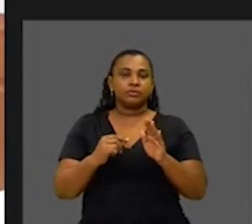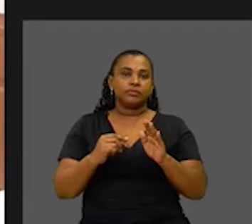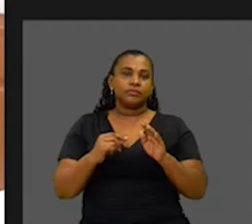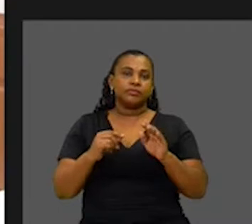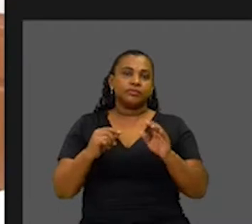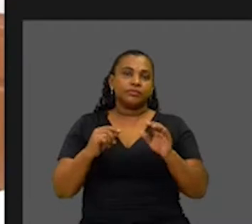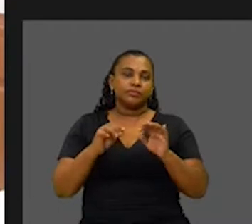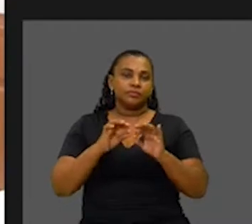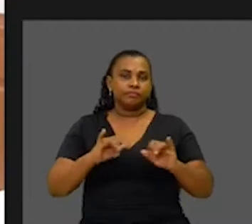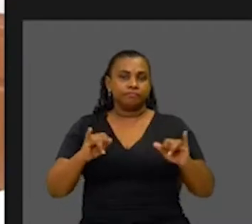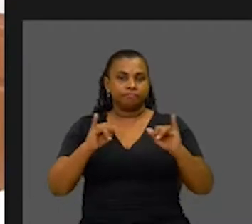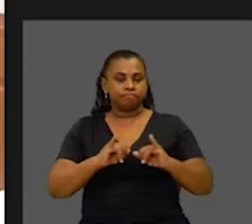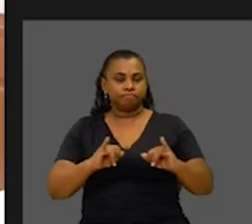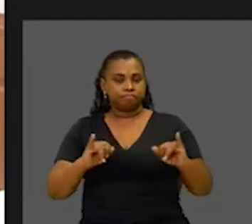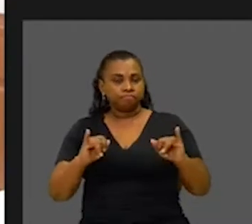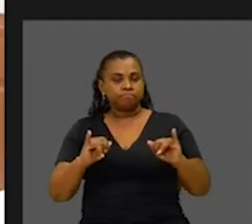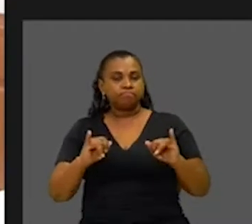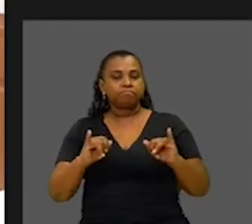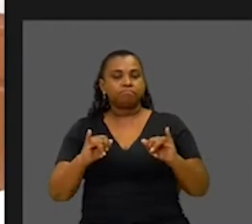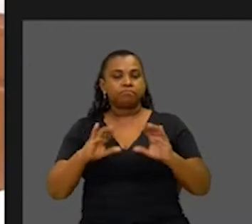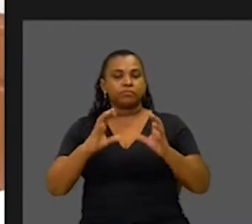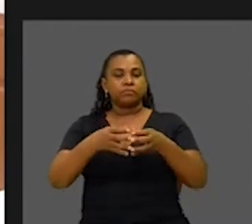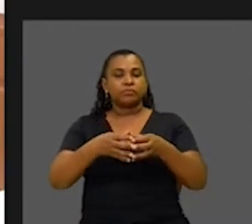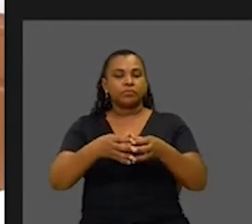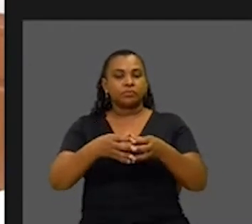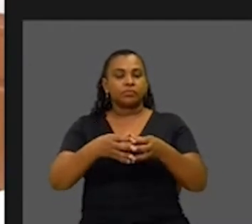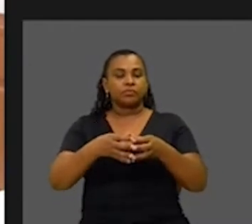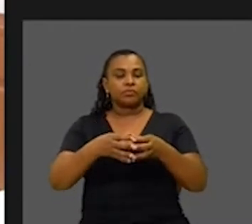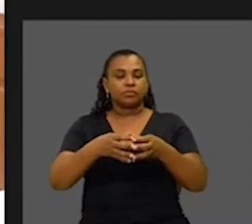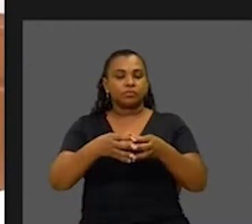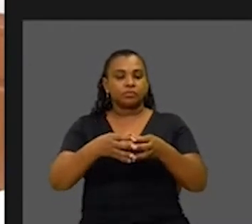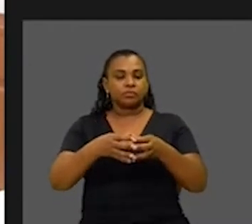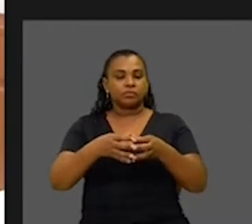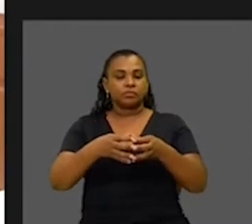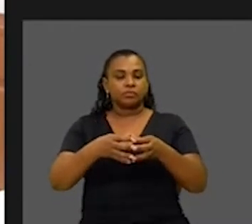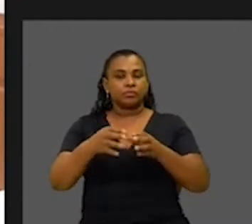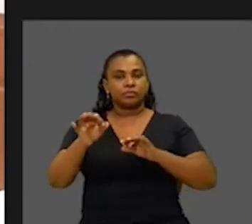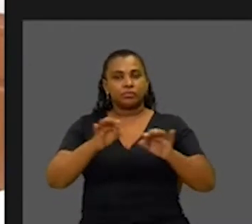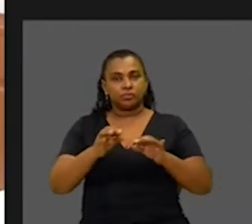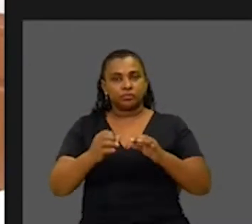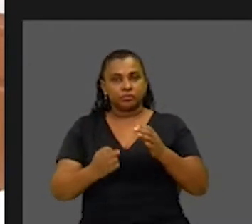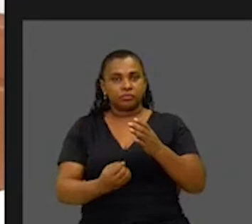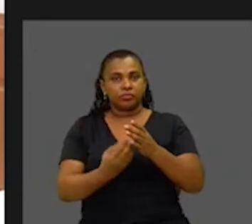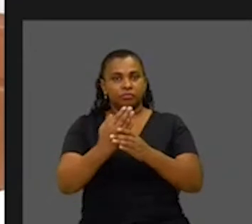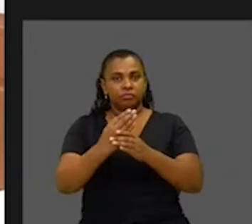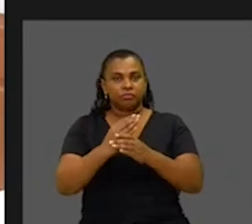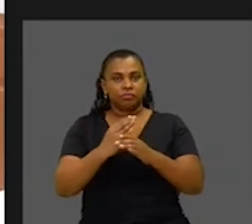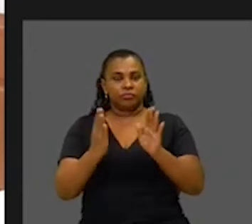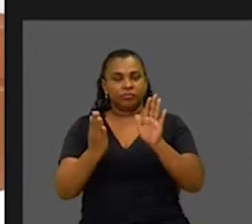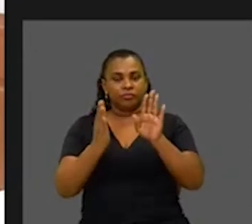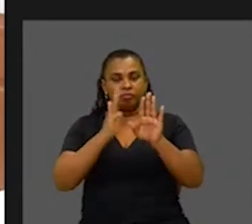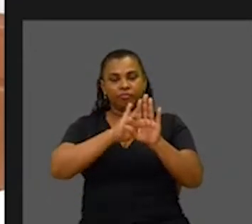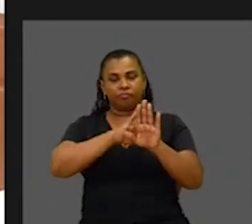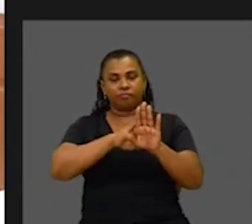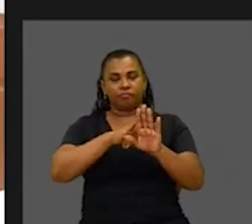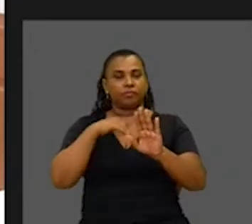inscrição informal que nasce como forma de tentar contornar outros processos em Currais que limitam